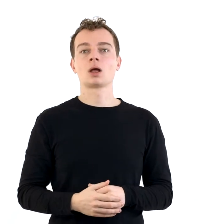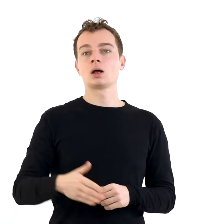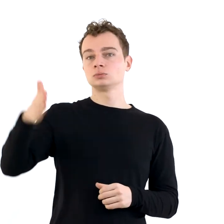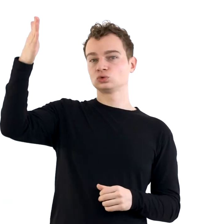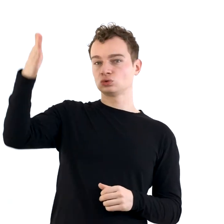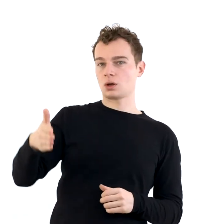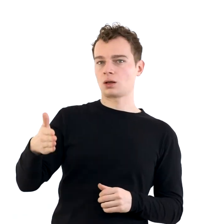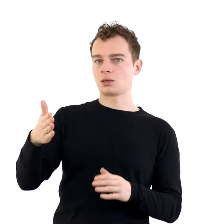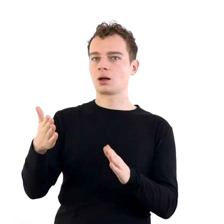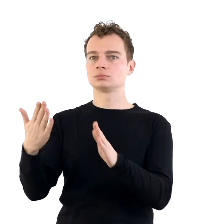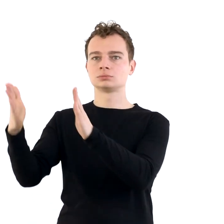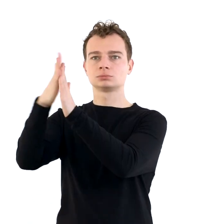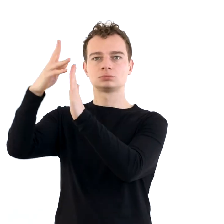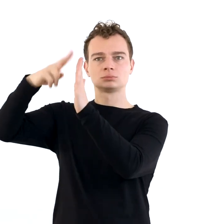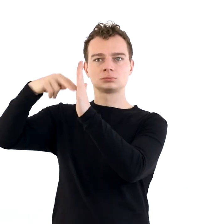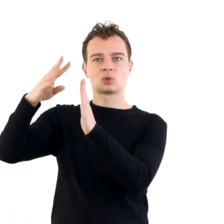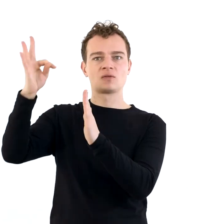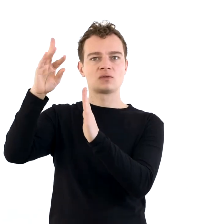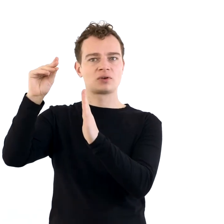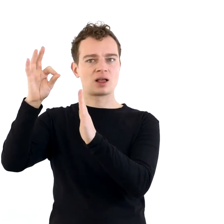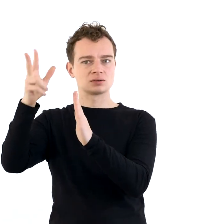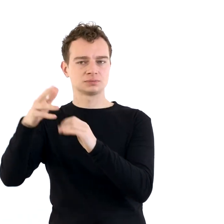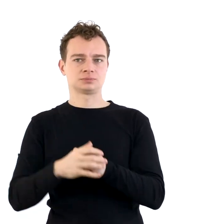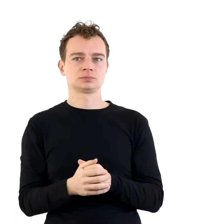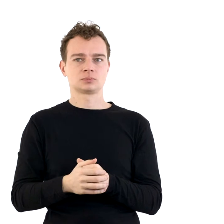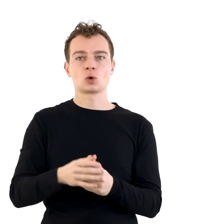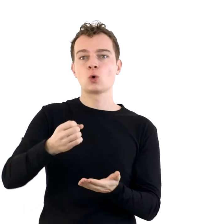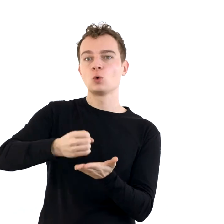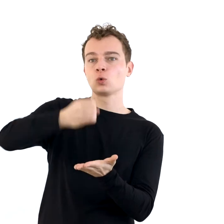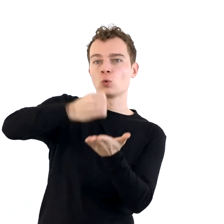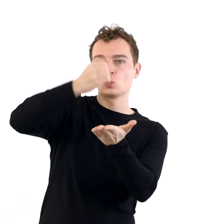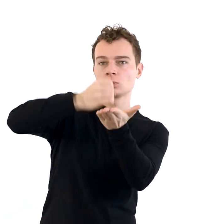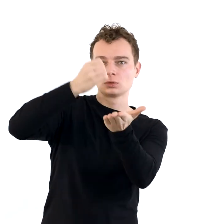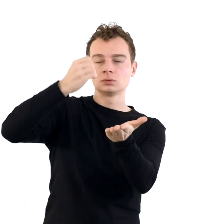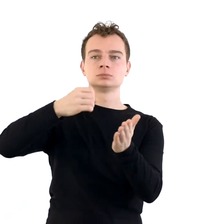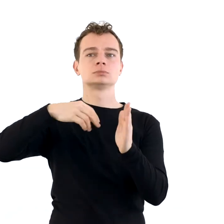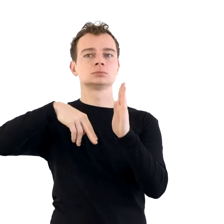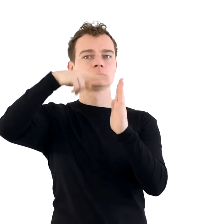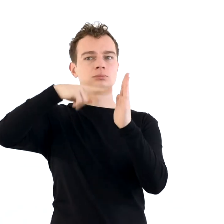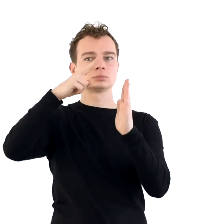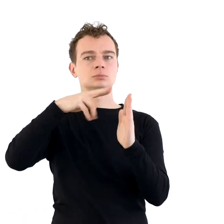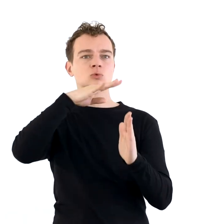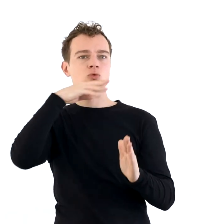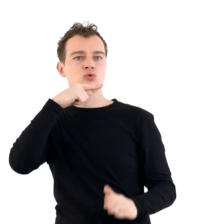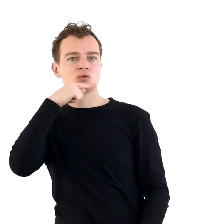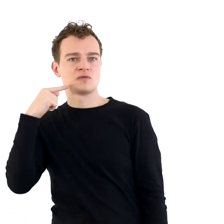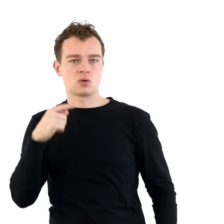Ściany pokryto freskami, a kolumny pomalowano na kolor czerwony.